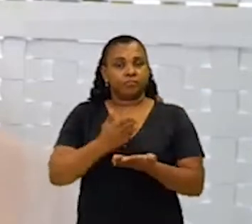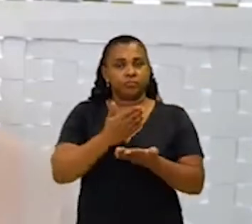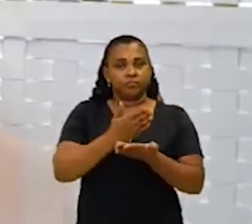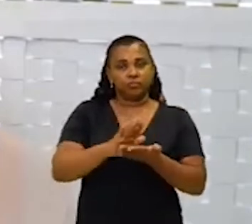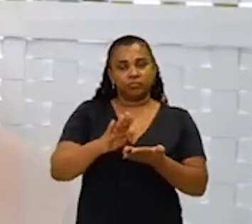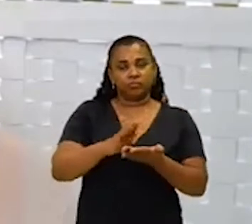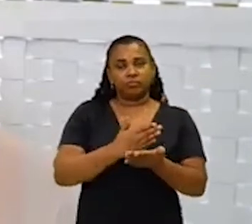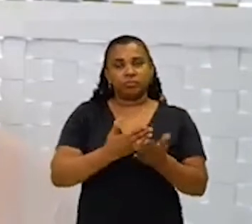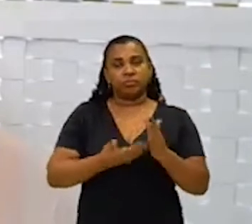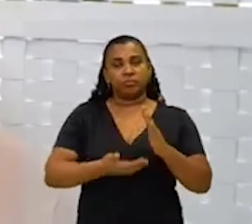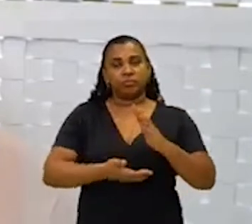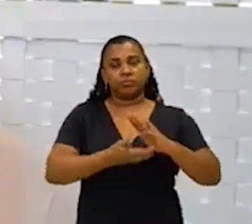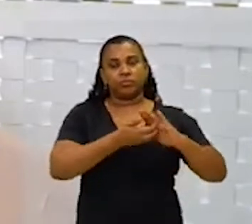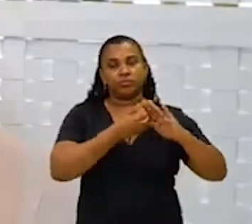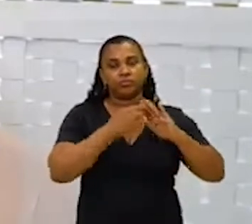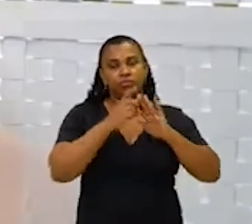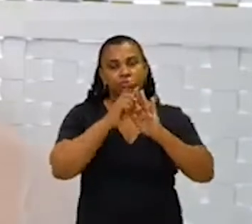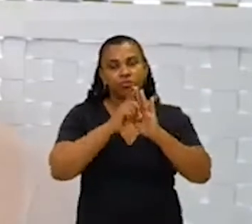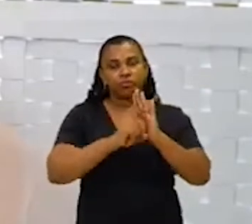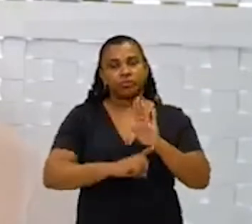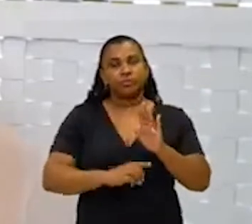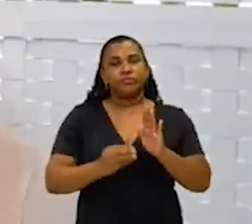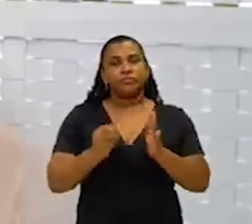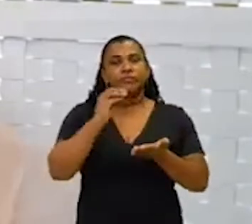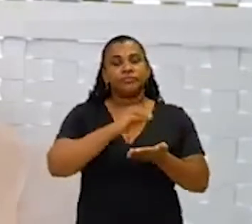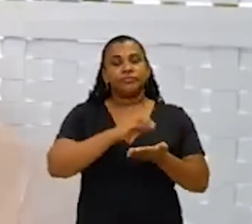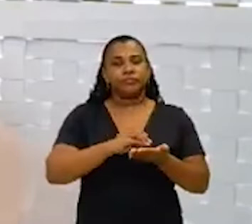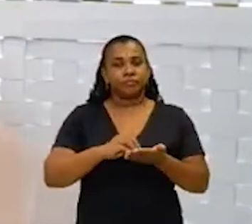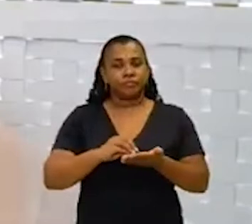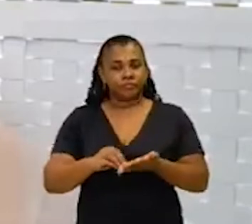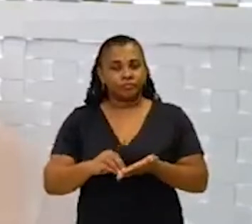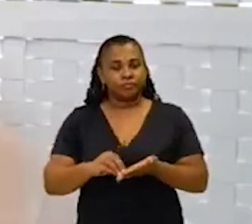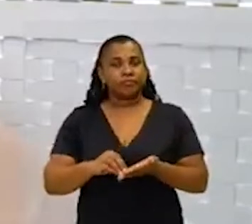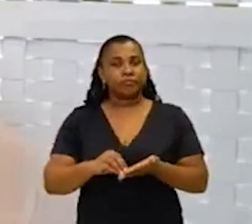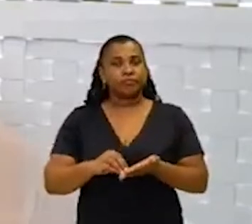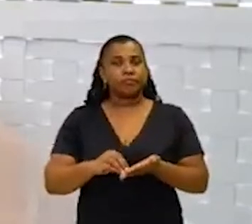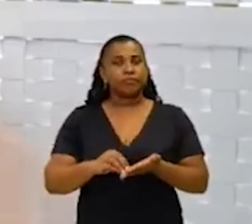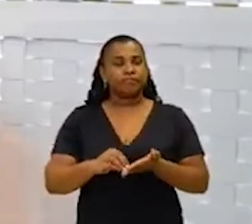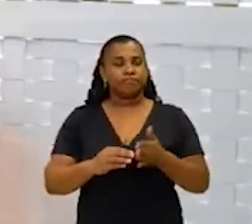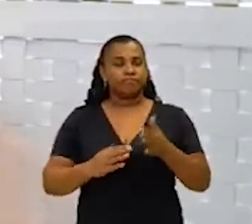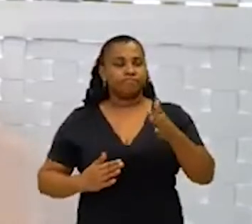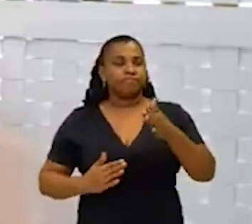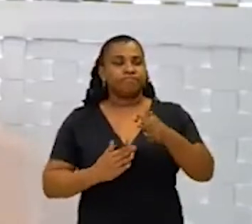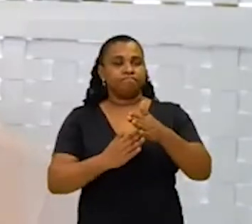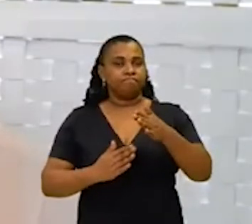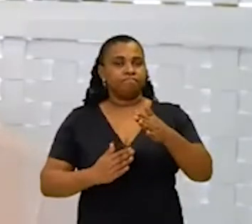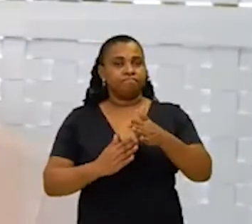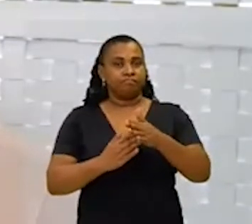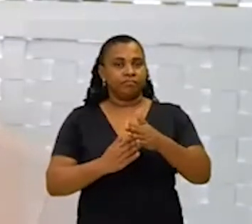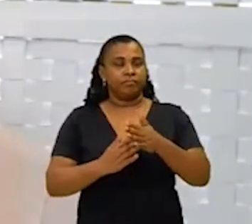por falta de isonomia por terem que enfrentar mais obstáculos para chegar aos mesmos pontos de